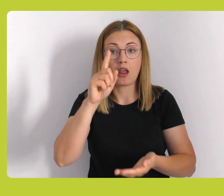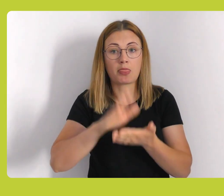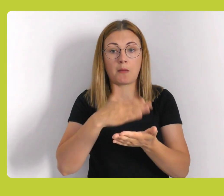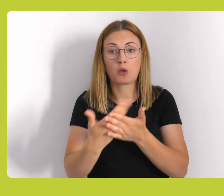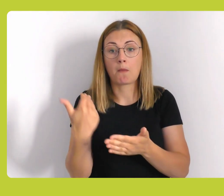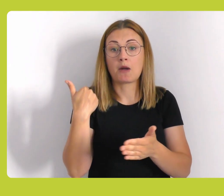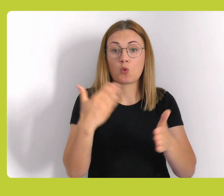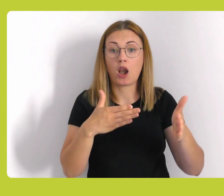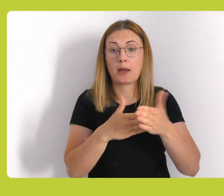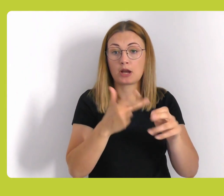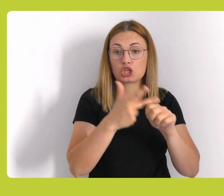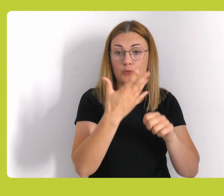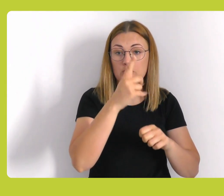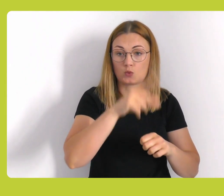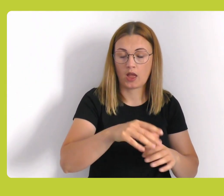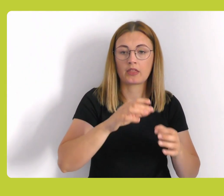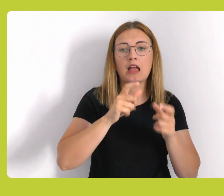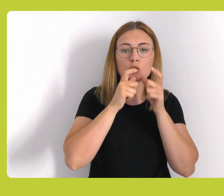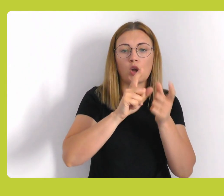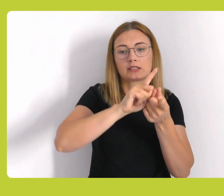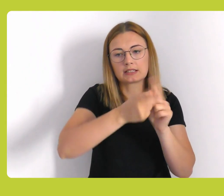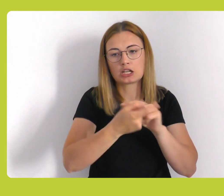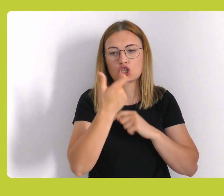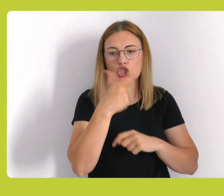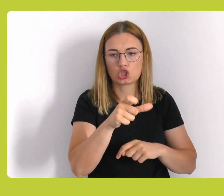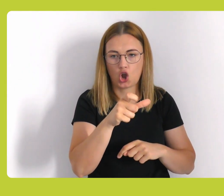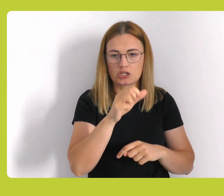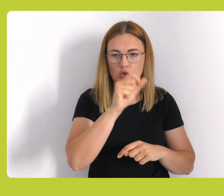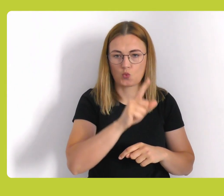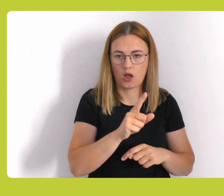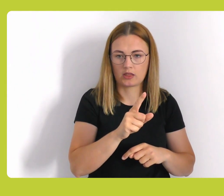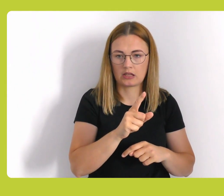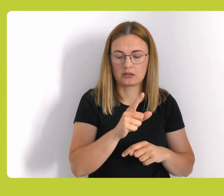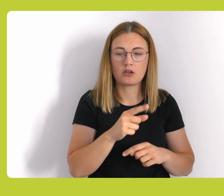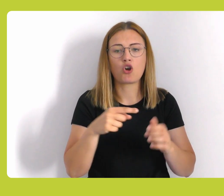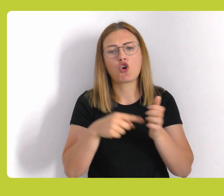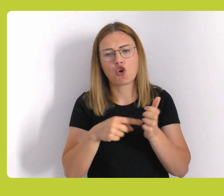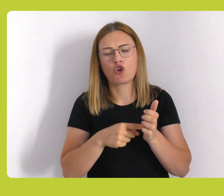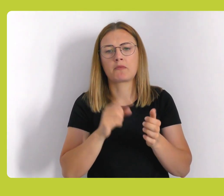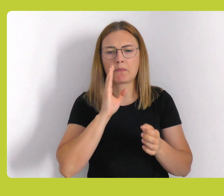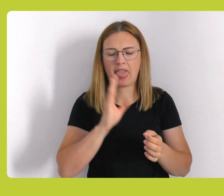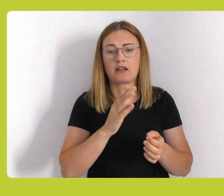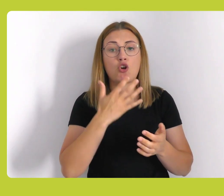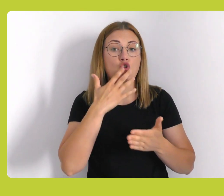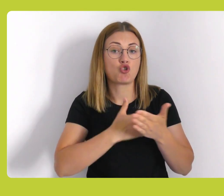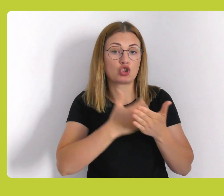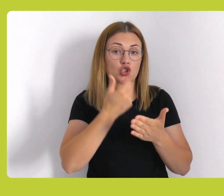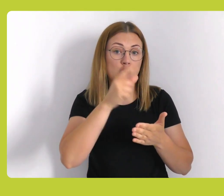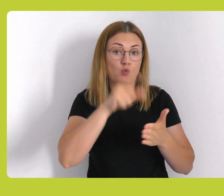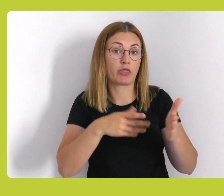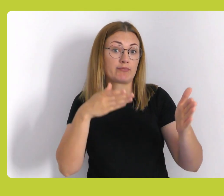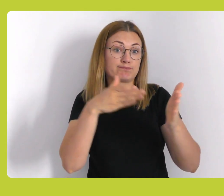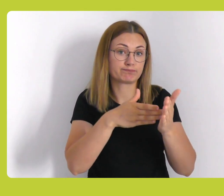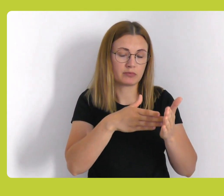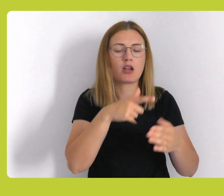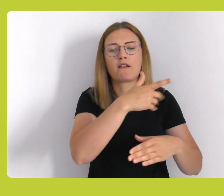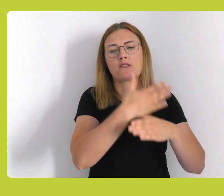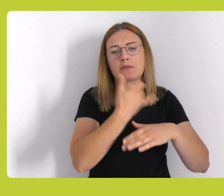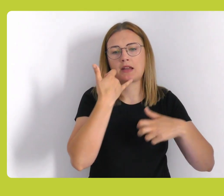Ale na przykład możesz wybrać inny próg limitu wydatków, np. 100 zł,